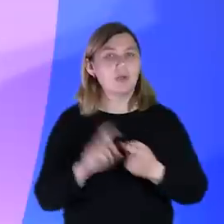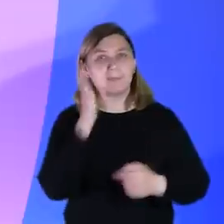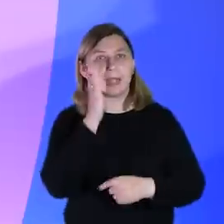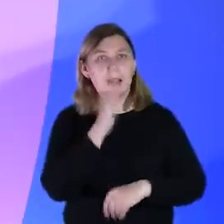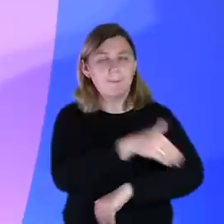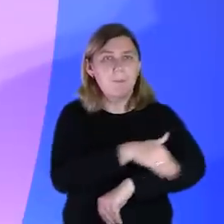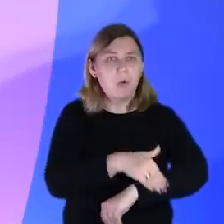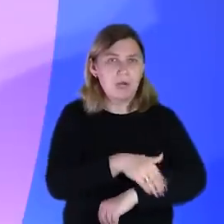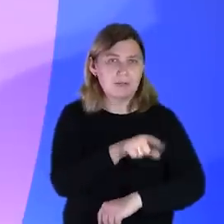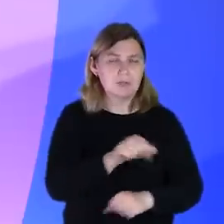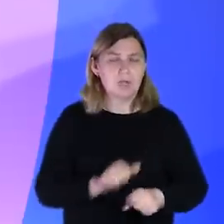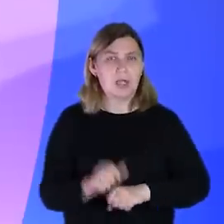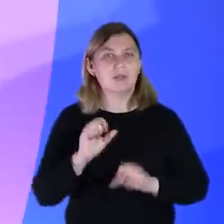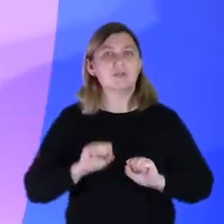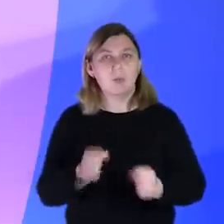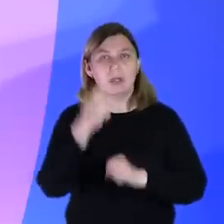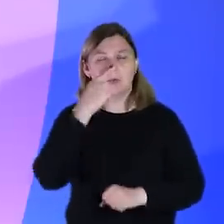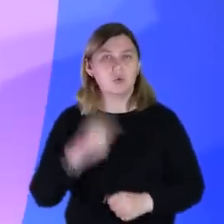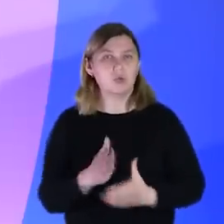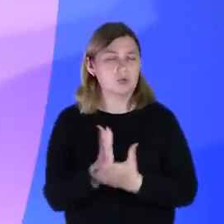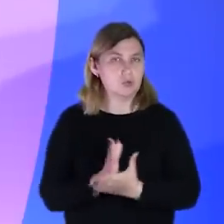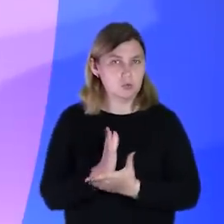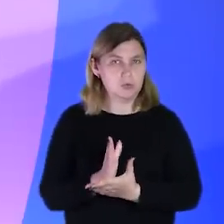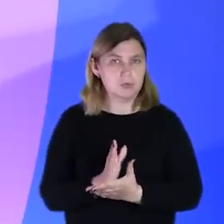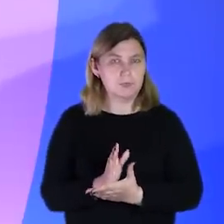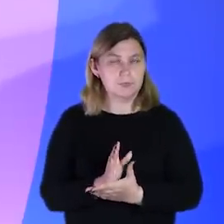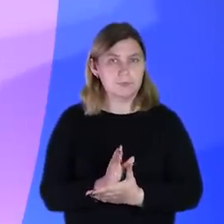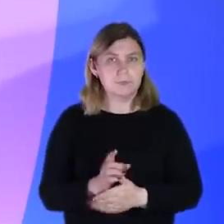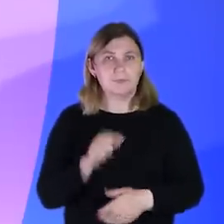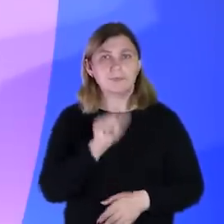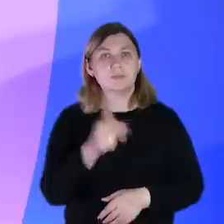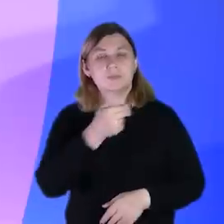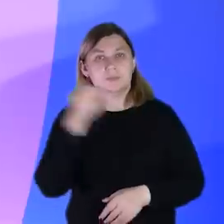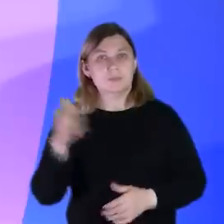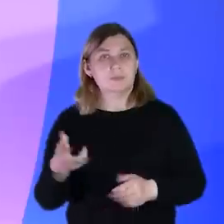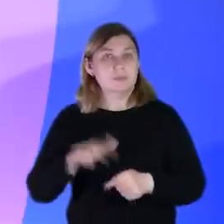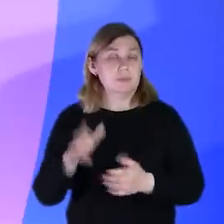pogranicza z działaniem sowieckich służb, że tak powiem. Do tematów, którymi się zajmował